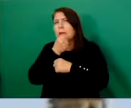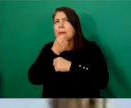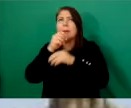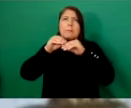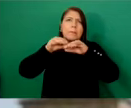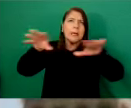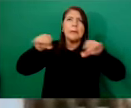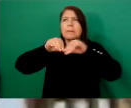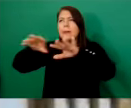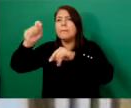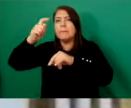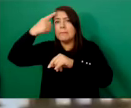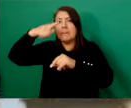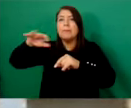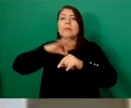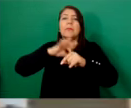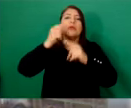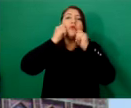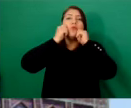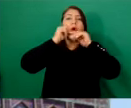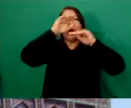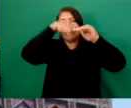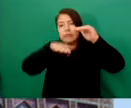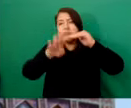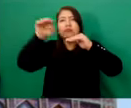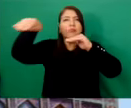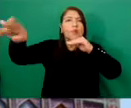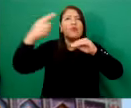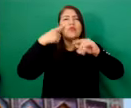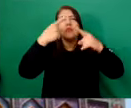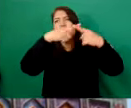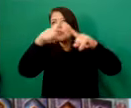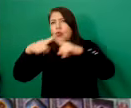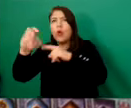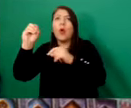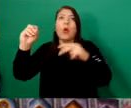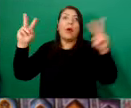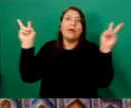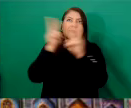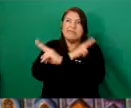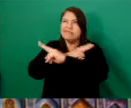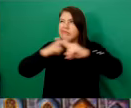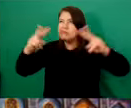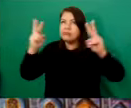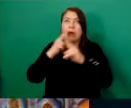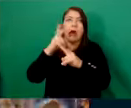en todo el parque, para superar los desniveles de terreno existentes y las rachas de viento